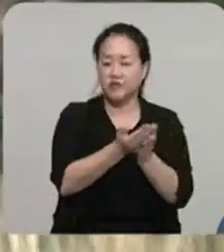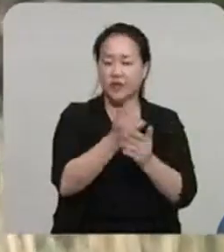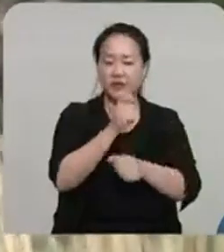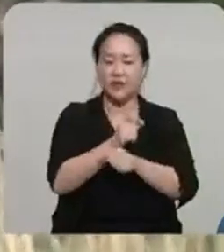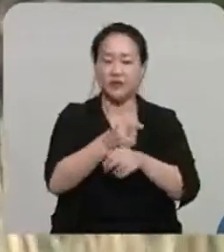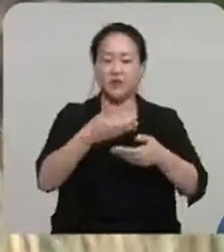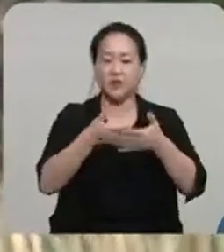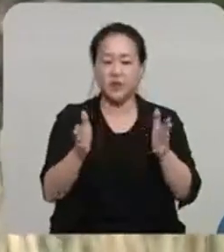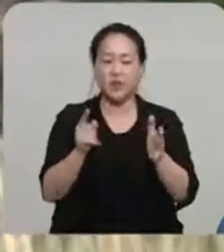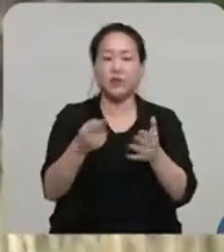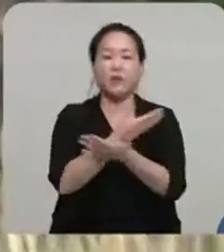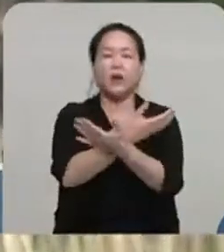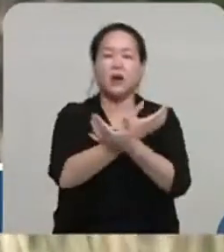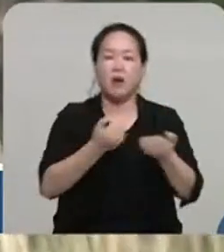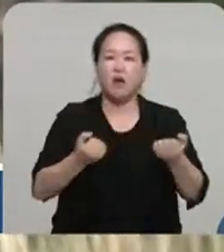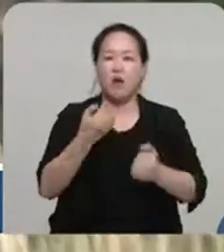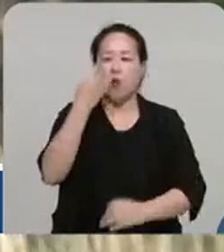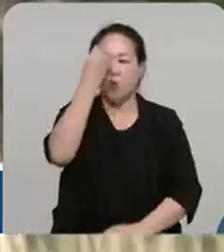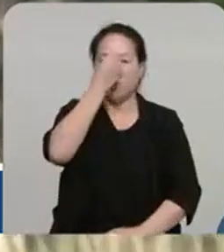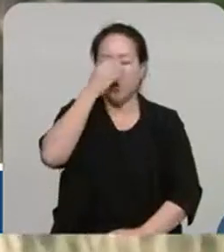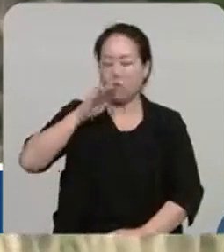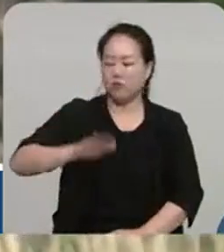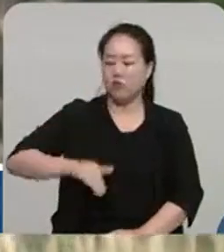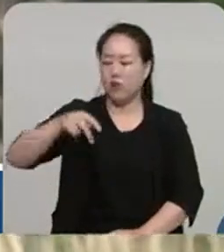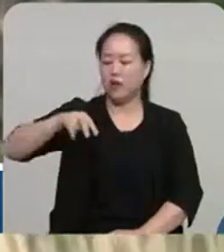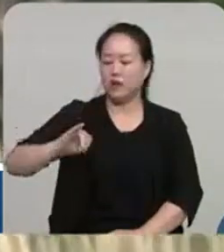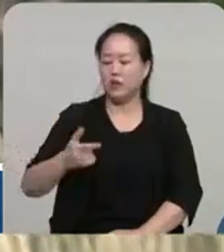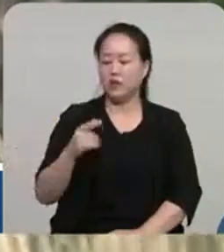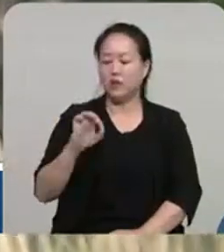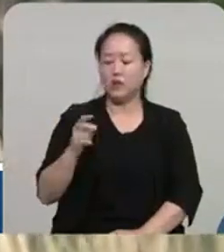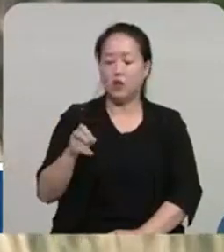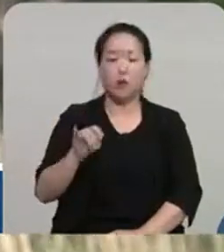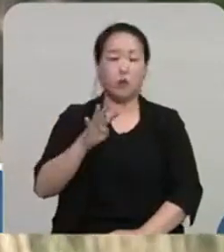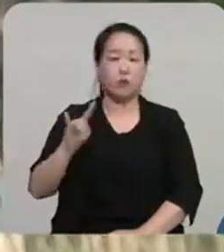고교 후배인 신영대 의원이 지역 현역 국회의원이지만 개의치 않고